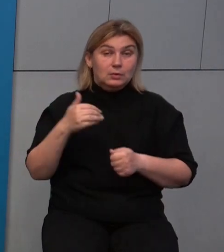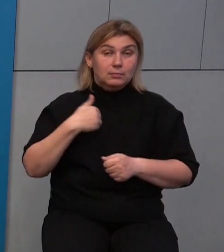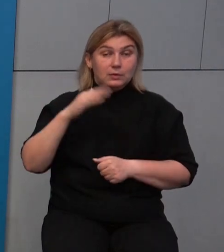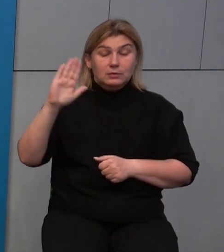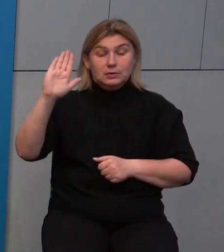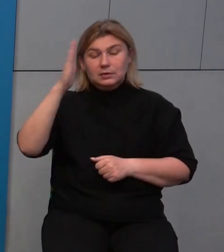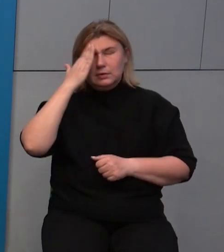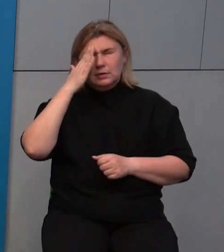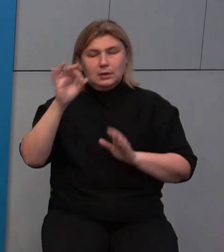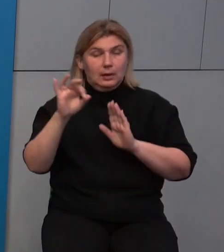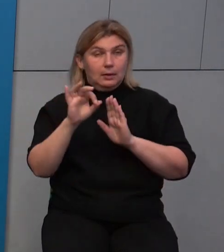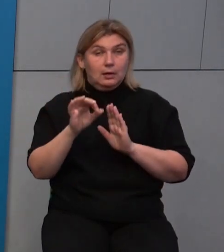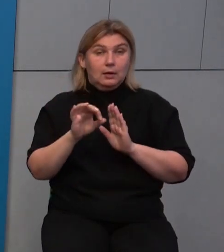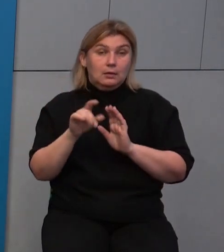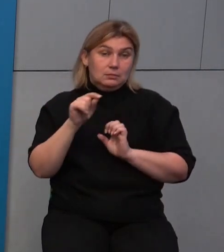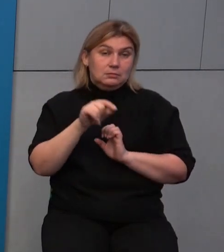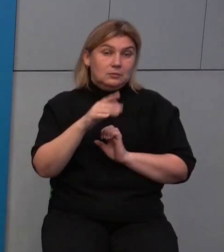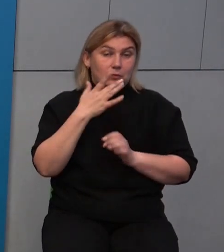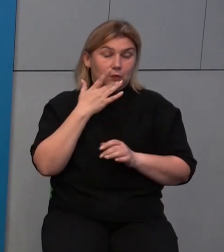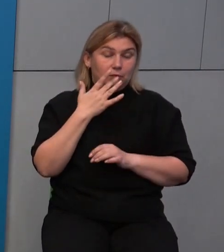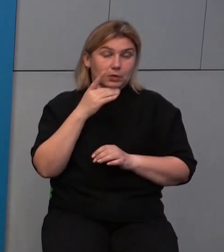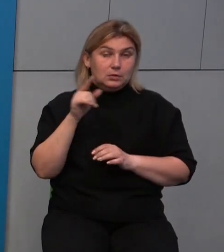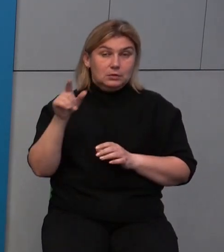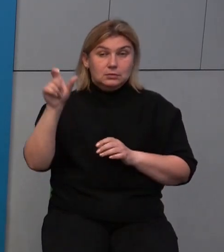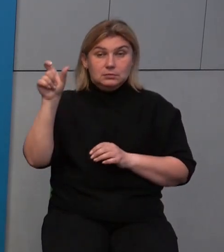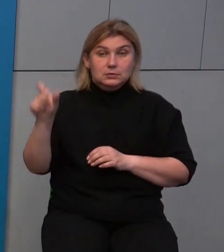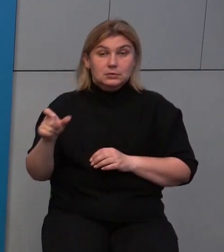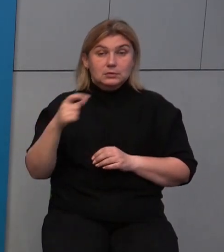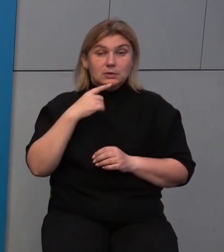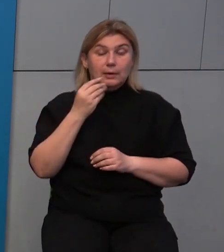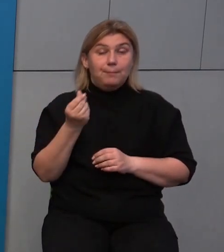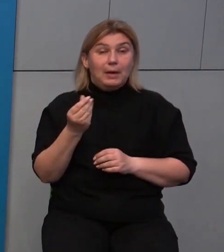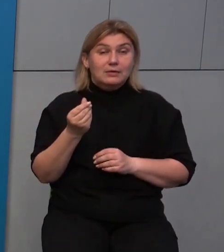plotkowano o tym, że on jest tak mocno nastawiony na pieniądze